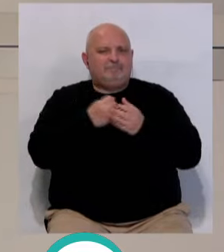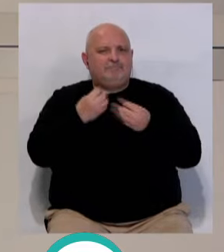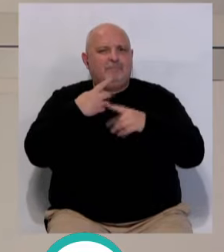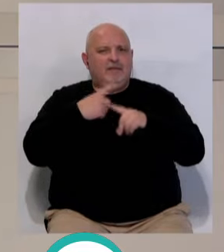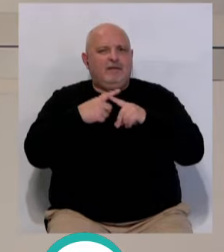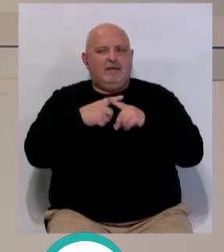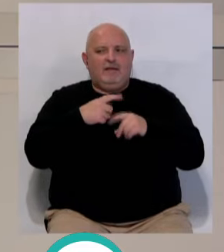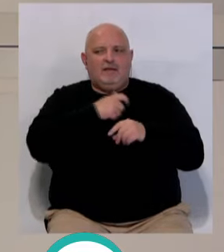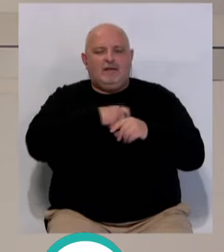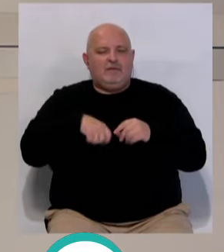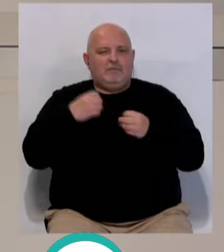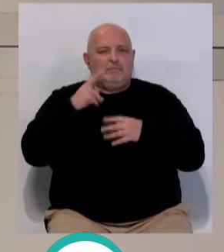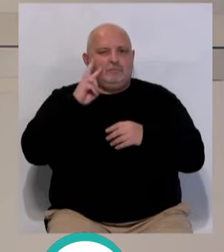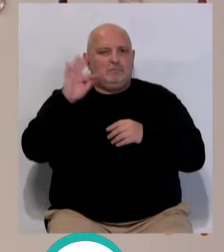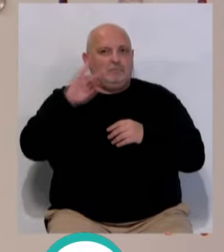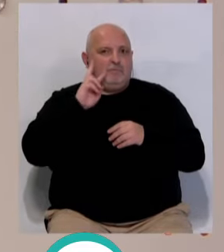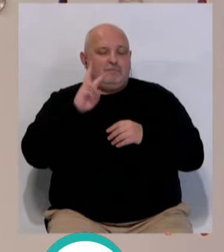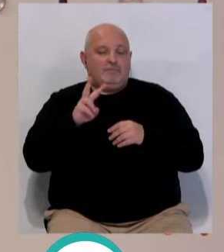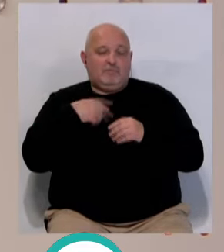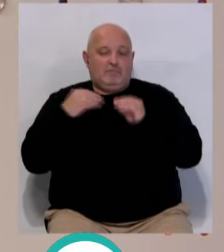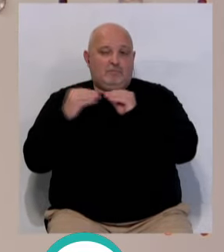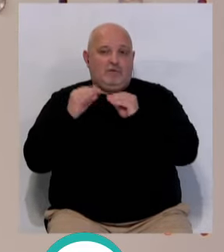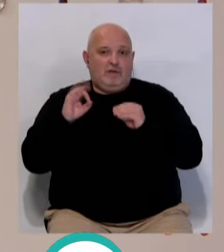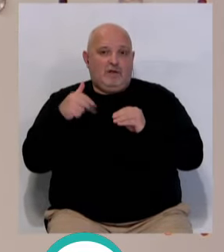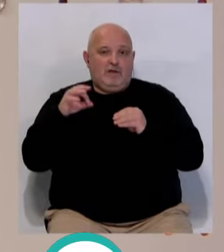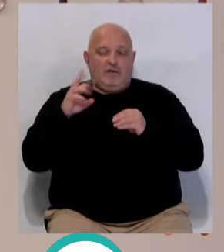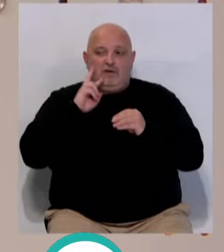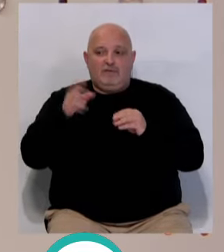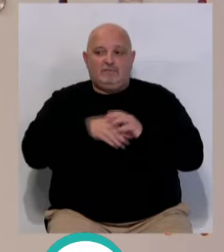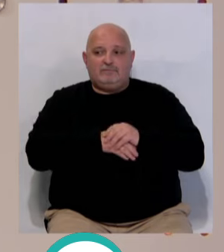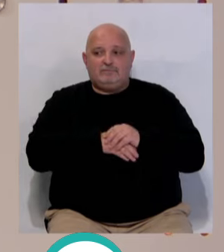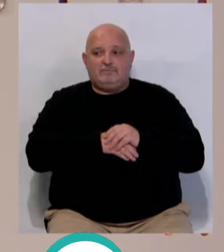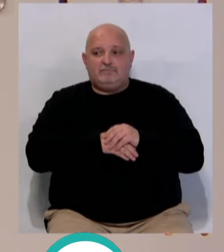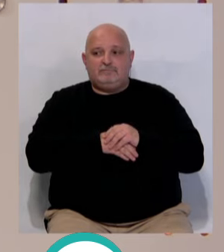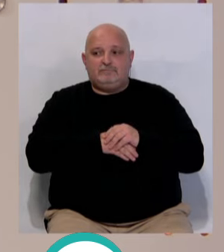vallecas del pasado semana bueno suscribo como ha dicho el Míster como dicho Antonio no eh he visto